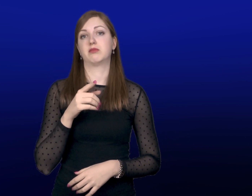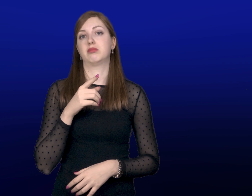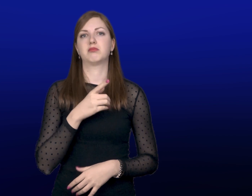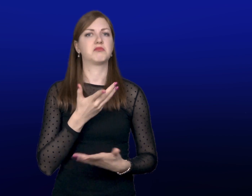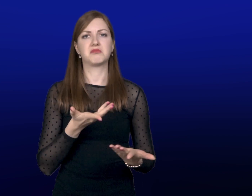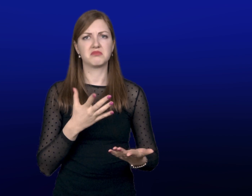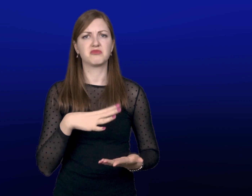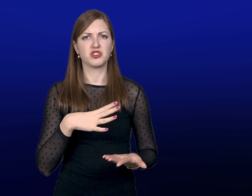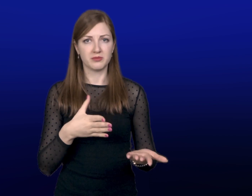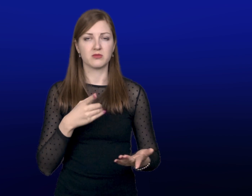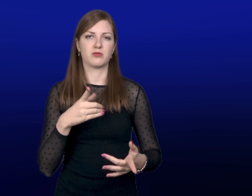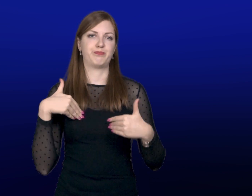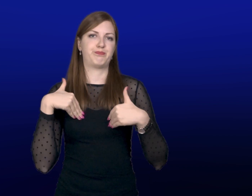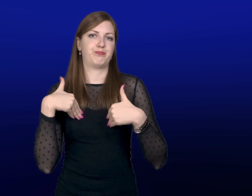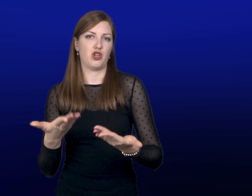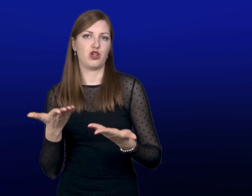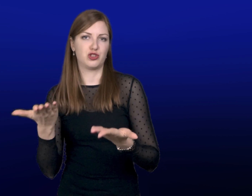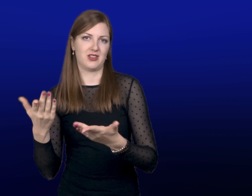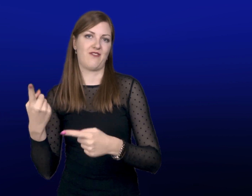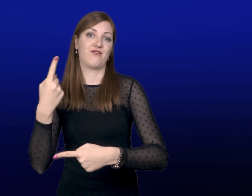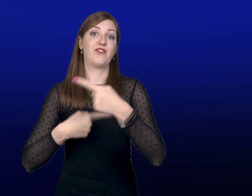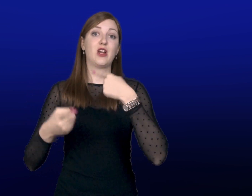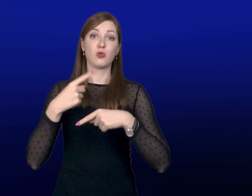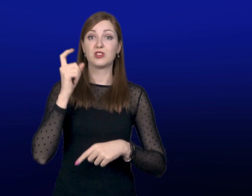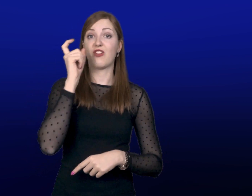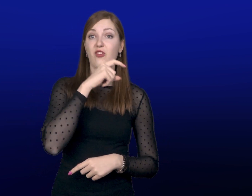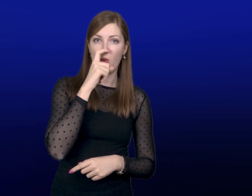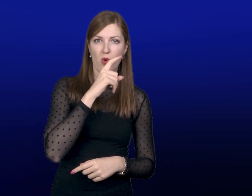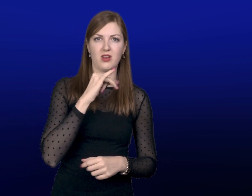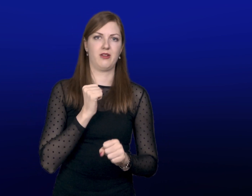приняла его предложение вернуться в Горький